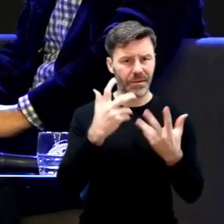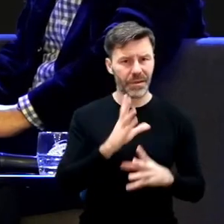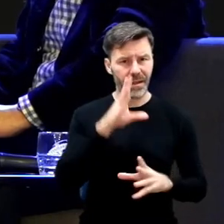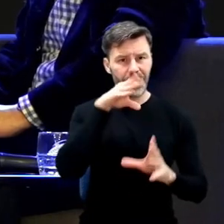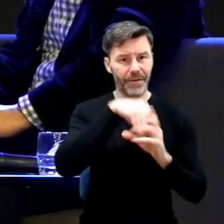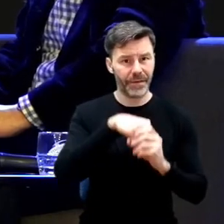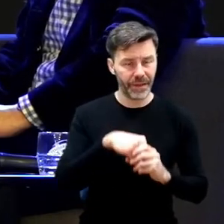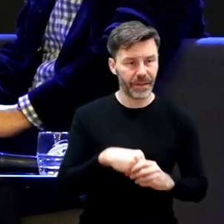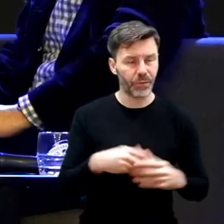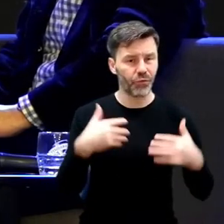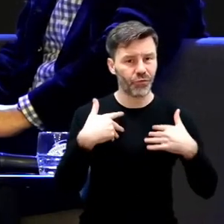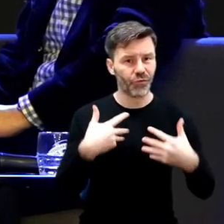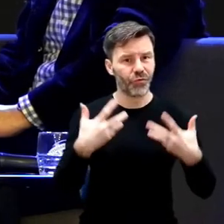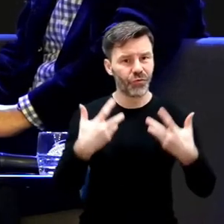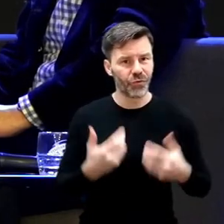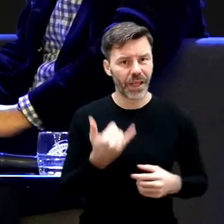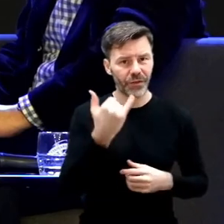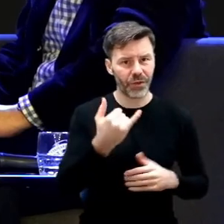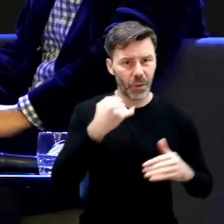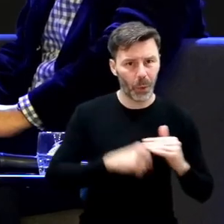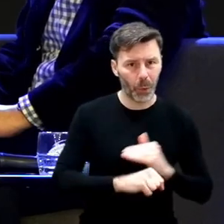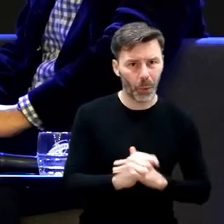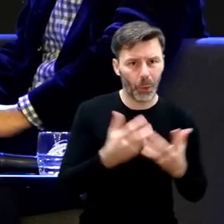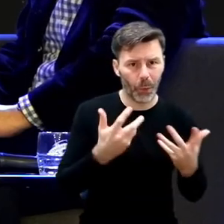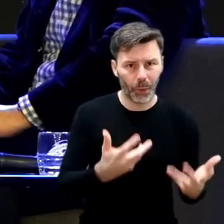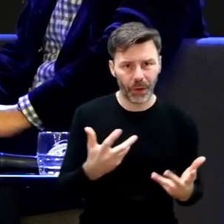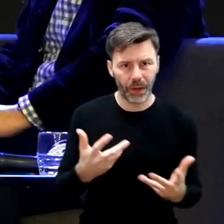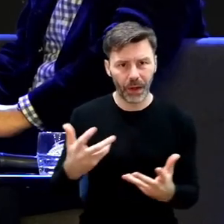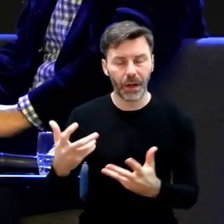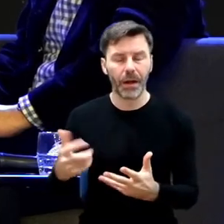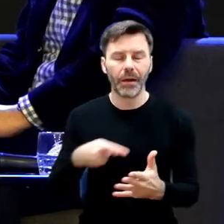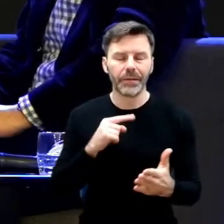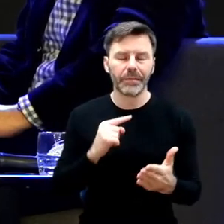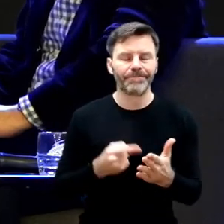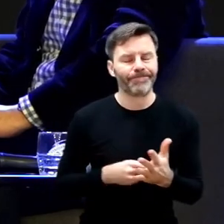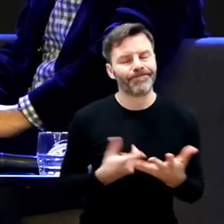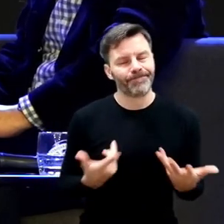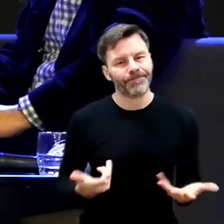i pozostaną w tych miejscach,